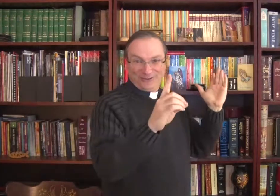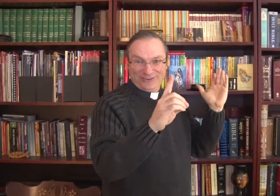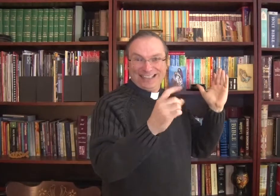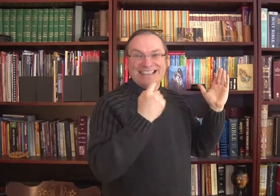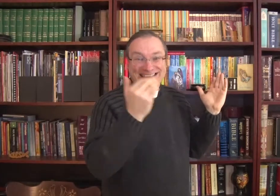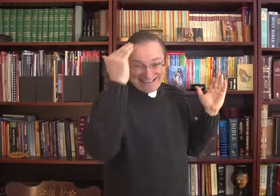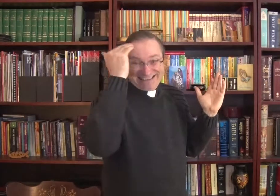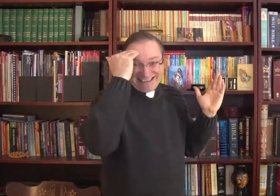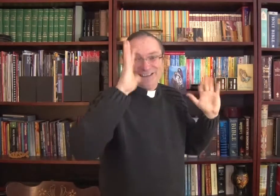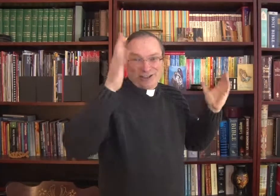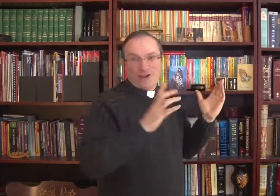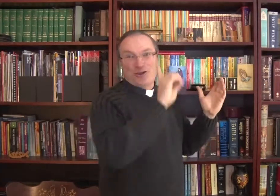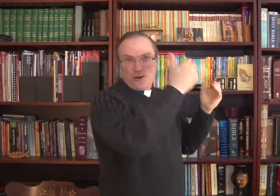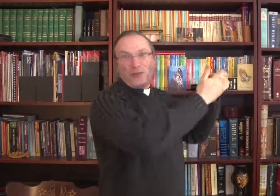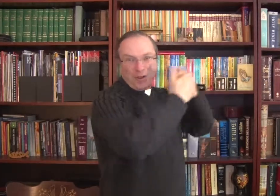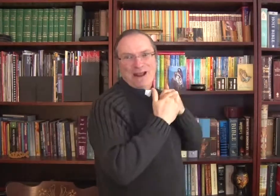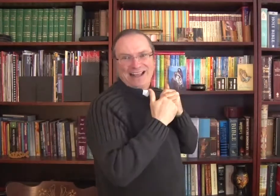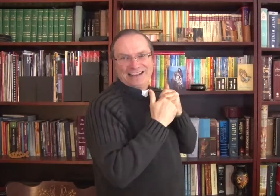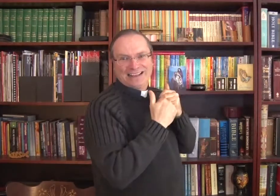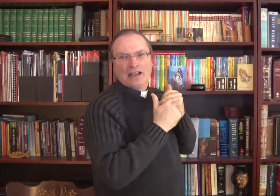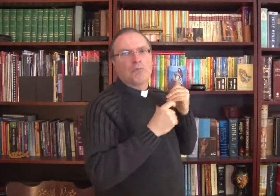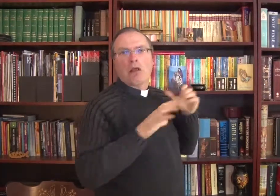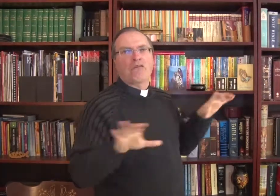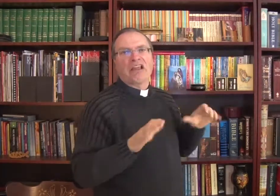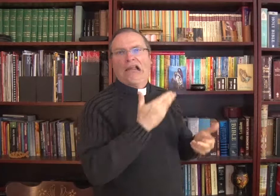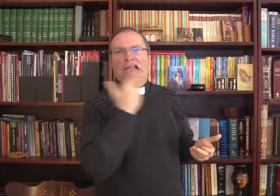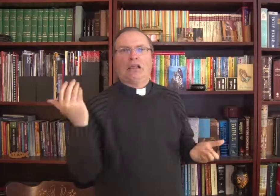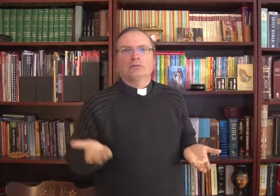qui sait ce que Dieu demande, mais ne fait rien.